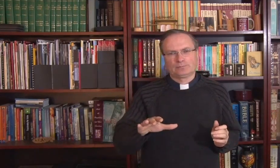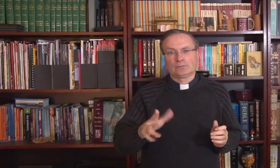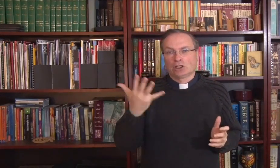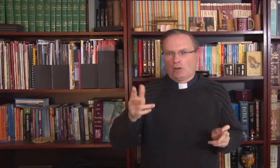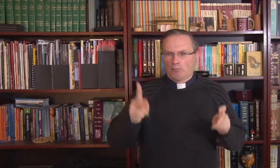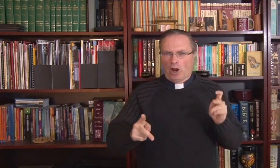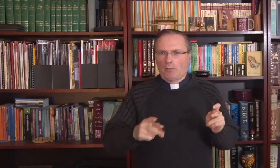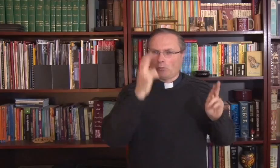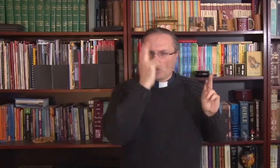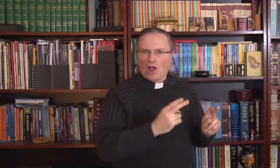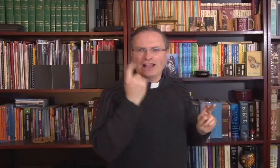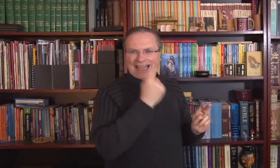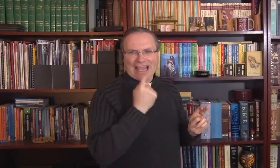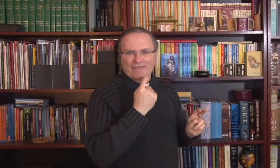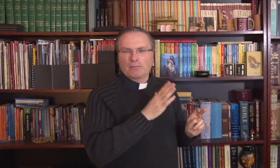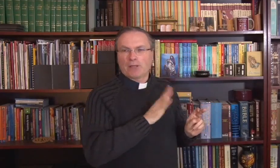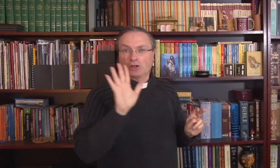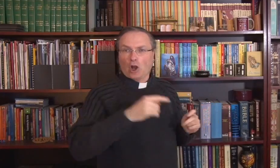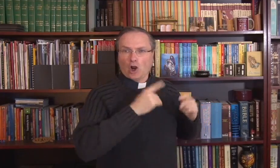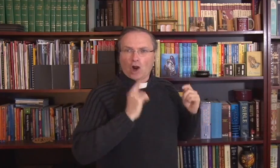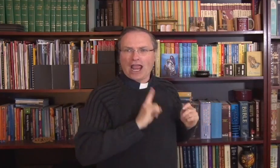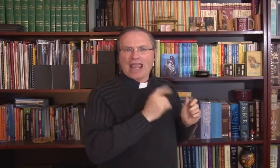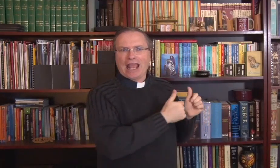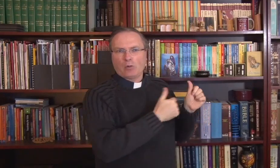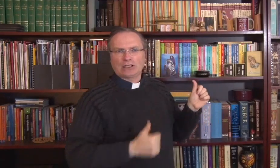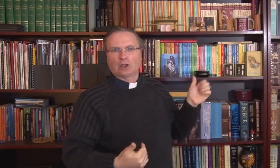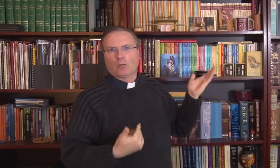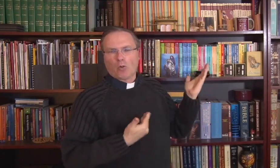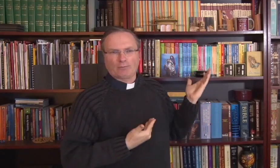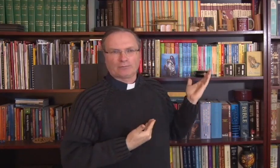Ce peuple m’honore des lèvres, mais son cœur est éloigné de moi.